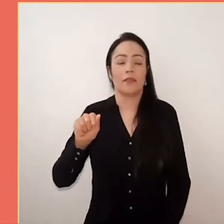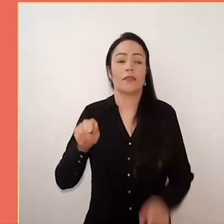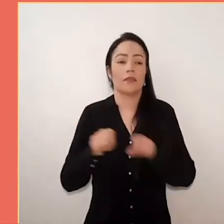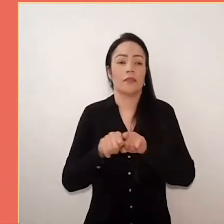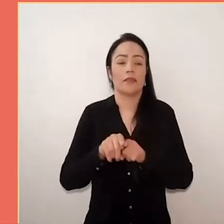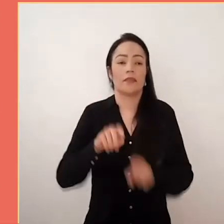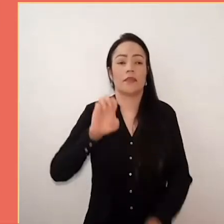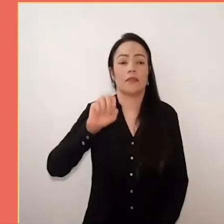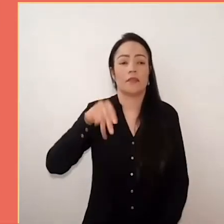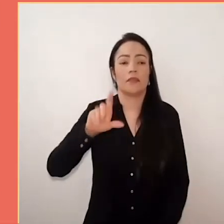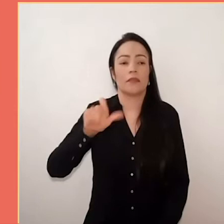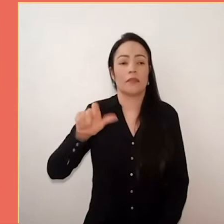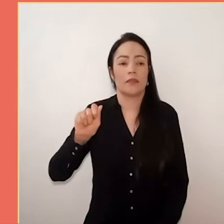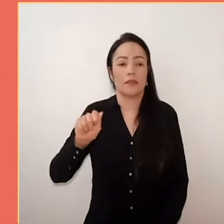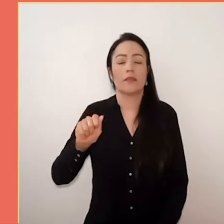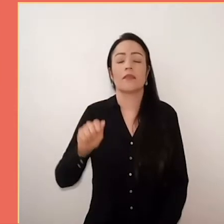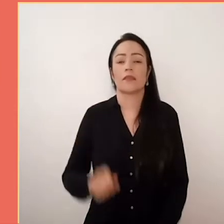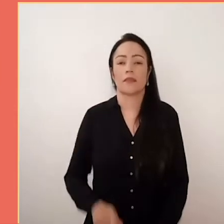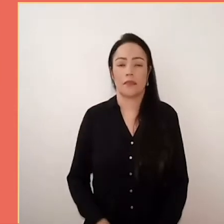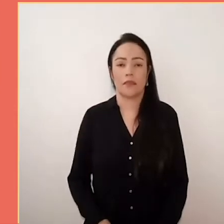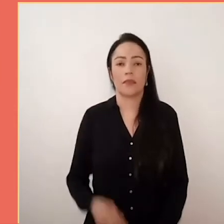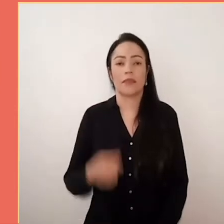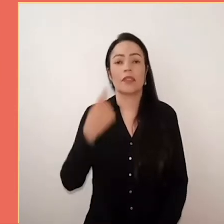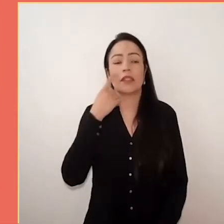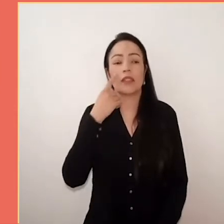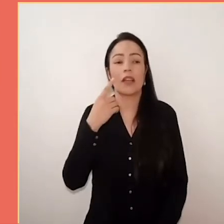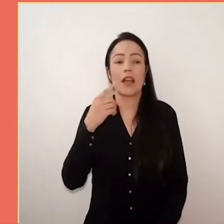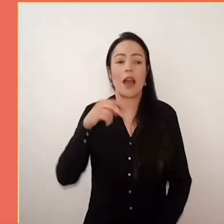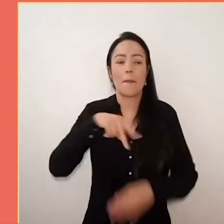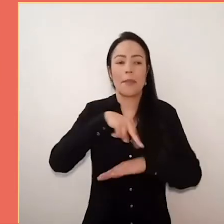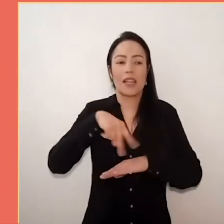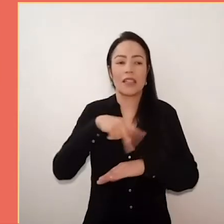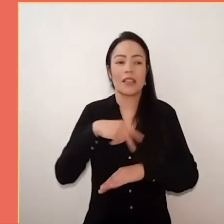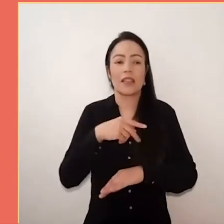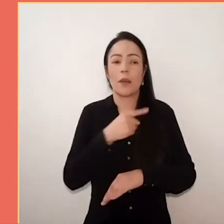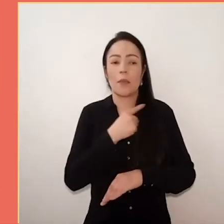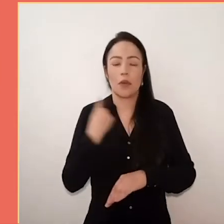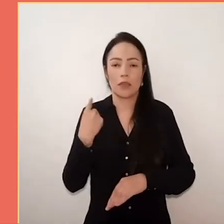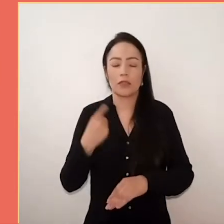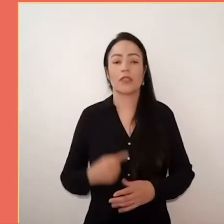"A Bailarina da Morte", a história da gripe espanhola no Brasil.